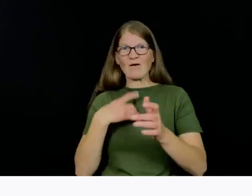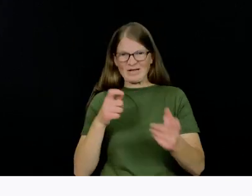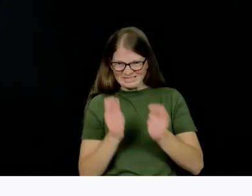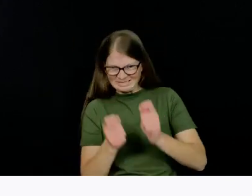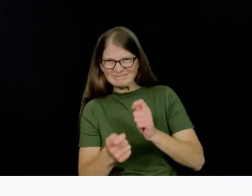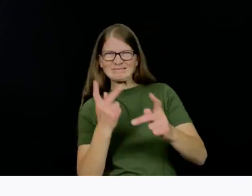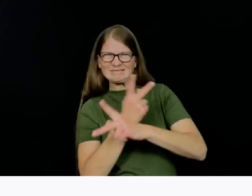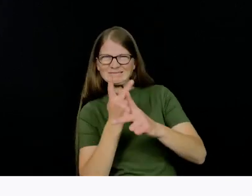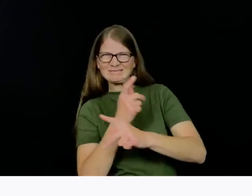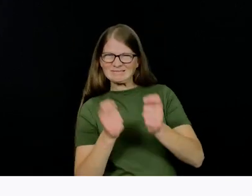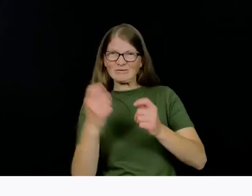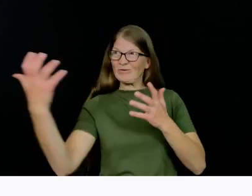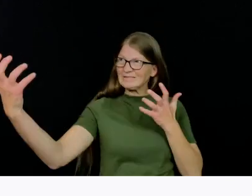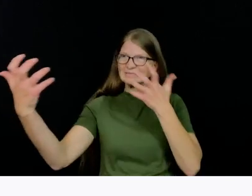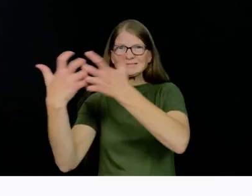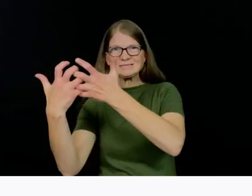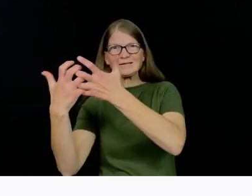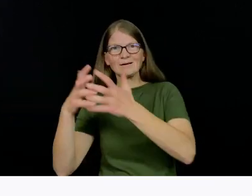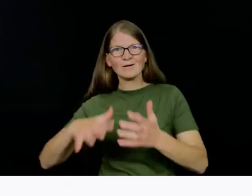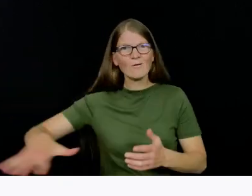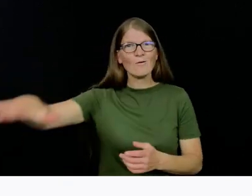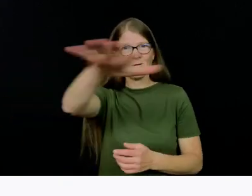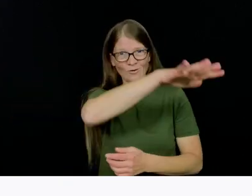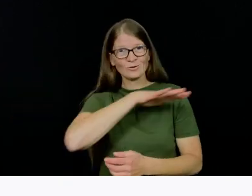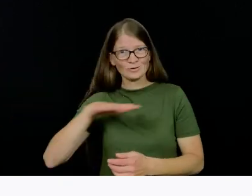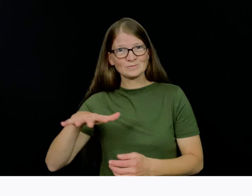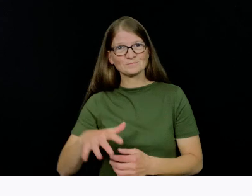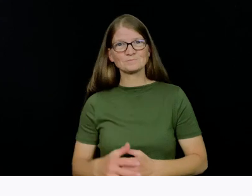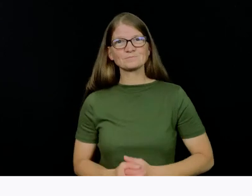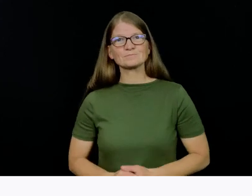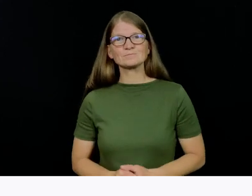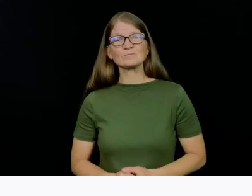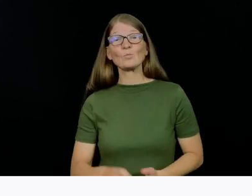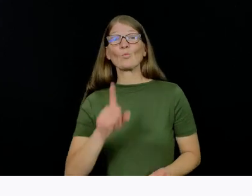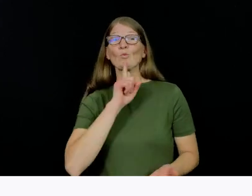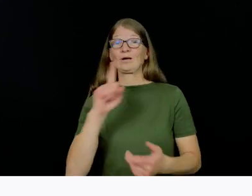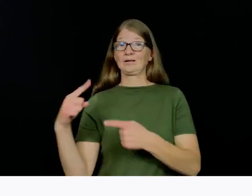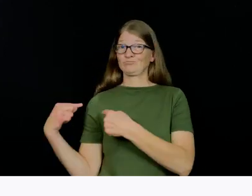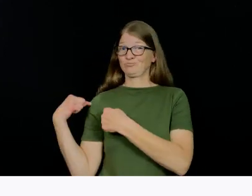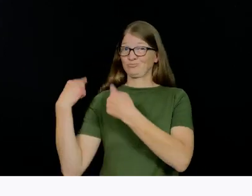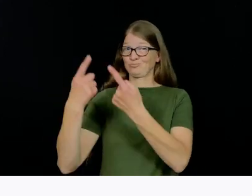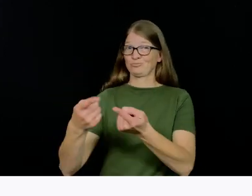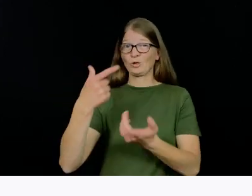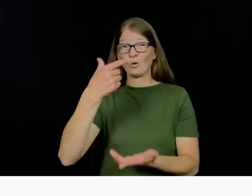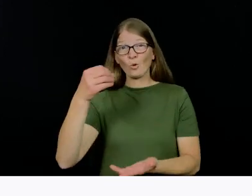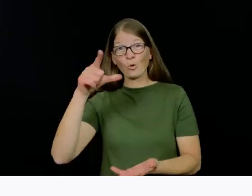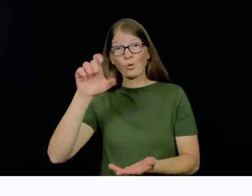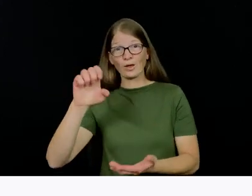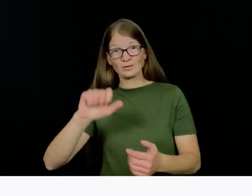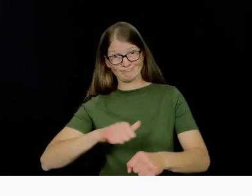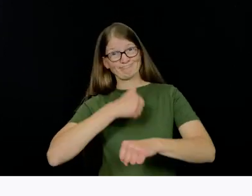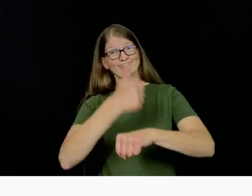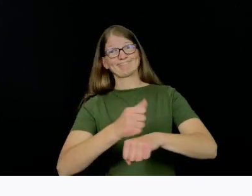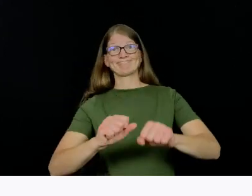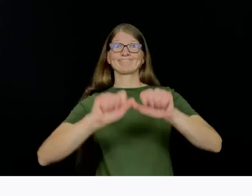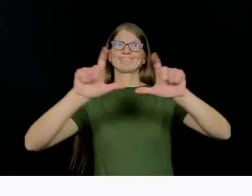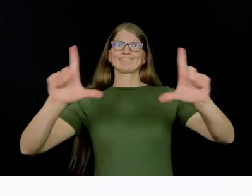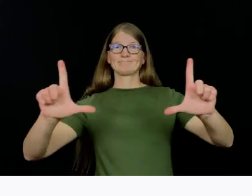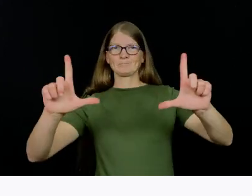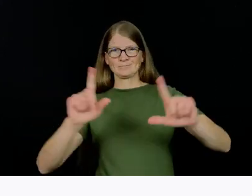لفهم ما تبحثون عنه لقد تغيّر الكثير منذ أول مرة أطلقنا فيها محرّك البحث الخاص بنا هناك طرق أكثر من أي وقت مضى